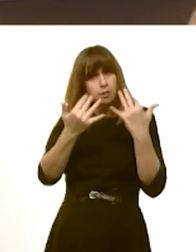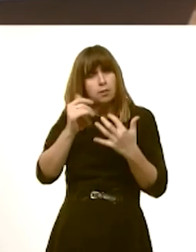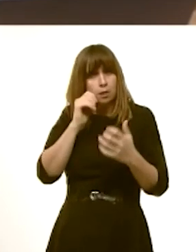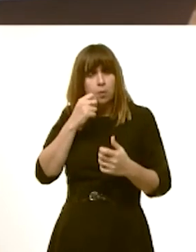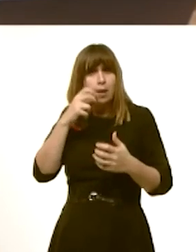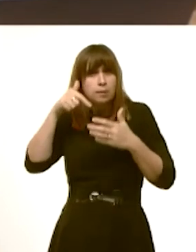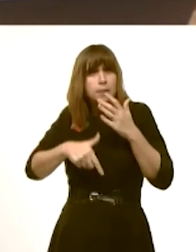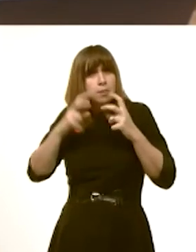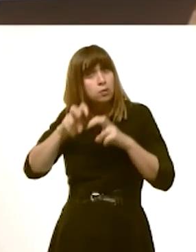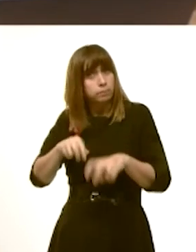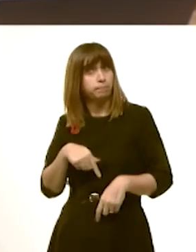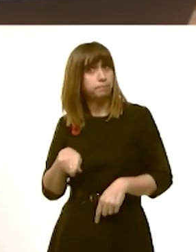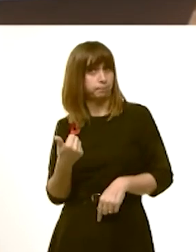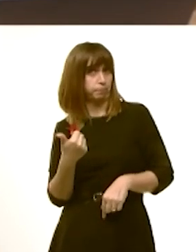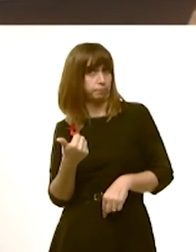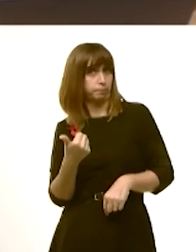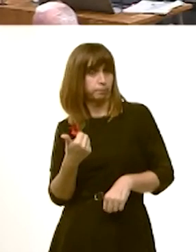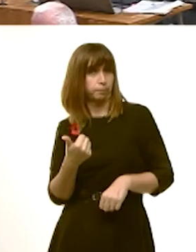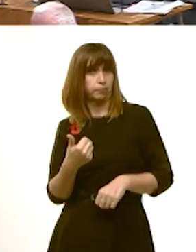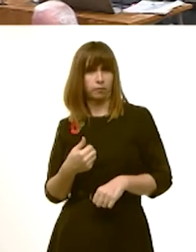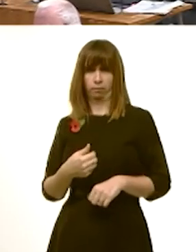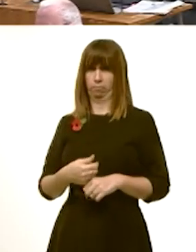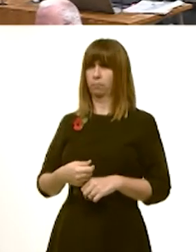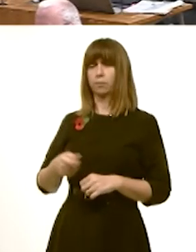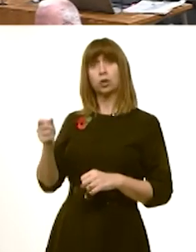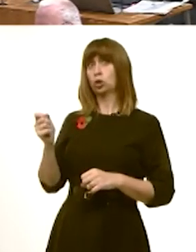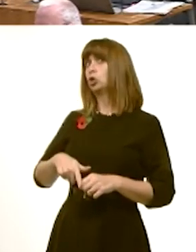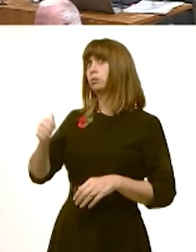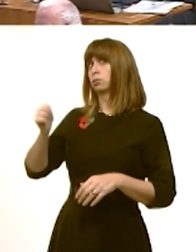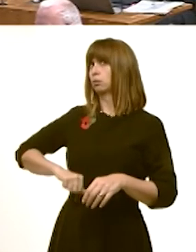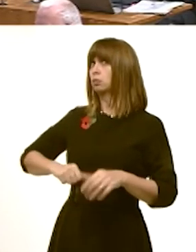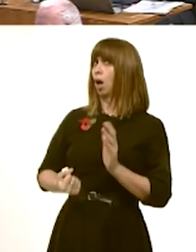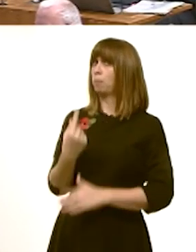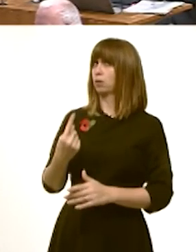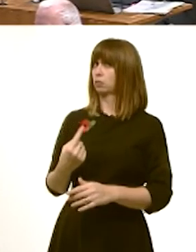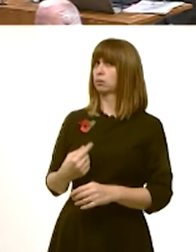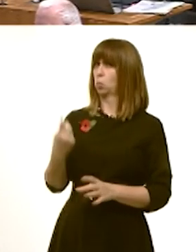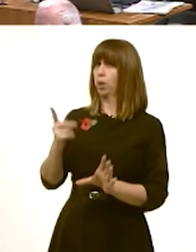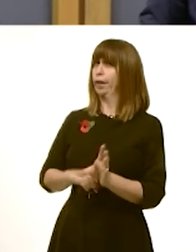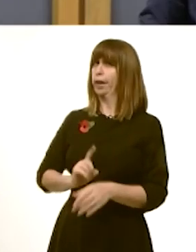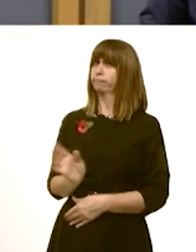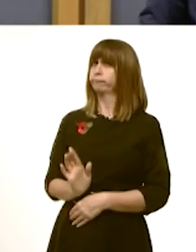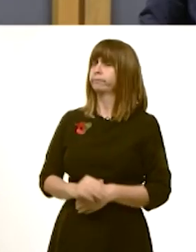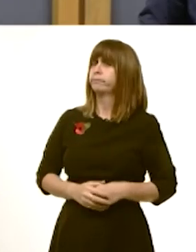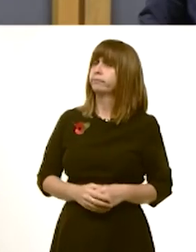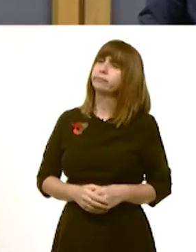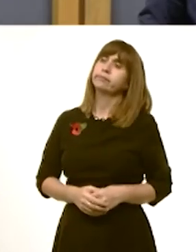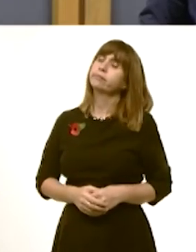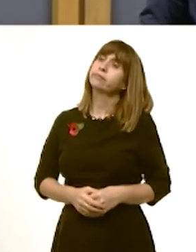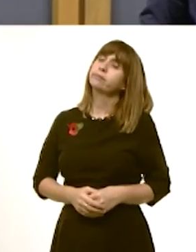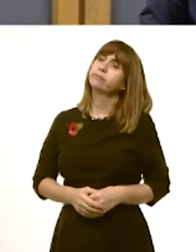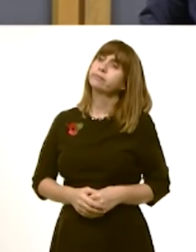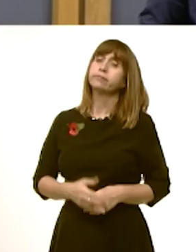A wnaiff y Prif Weinidog ddatganiad am y gefnogaeth y mae Llywodraeth Cymru yn ei ddarparu iír